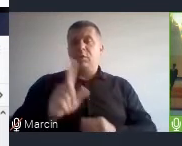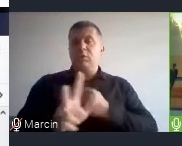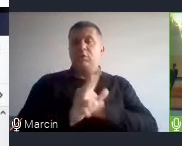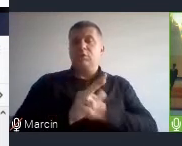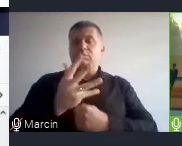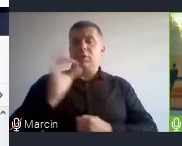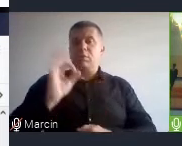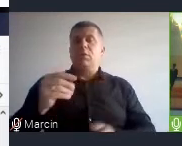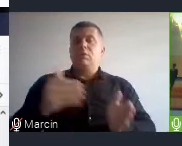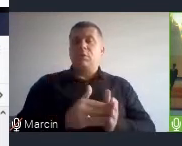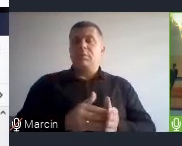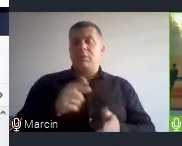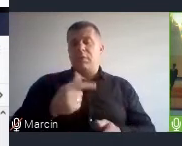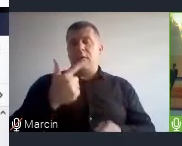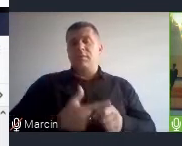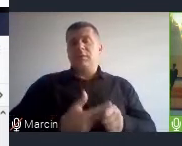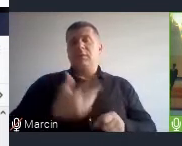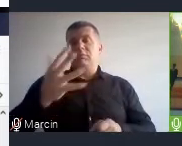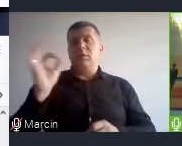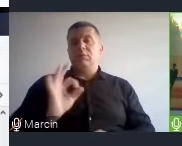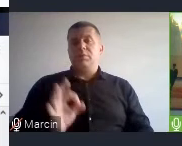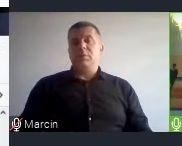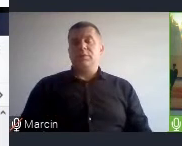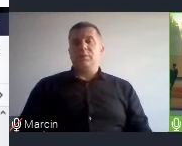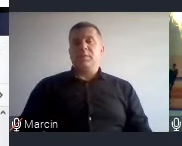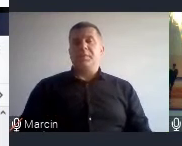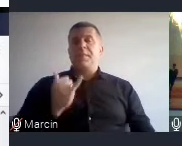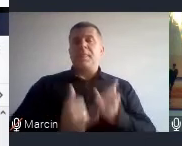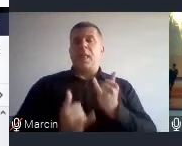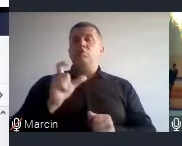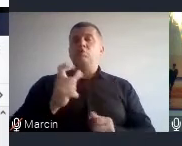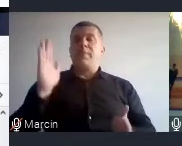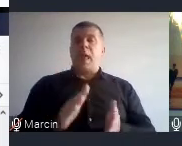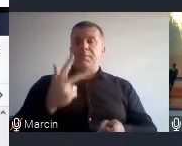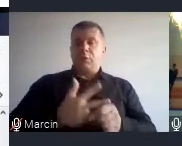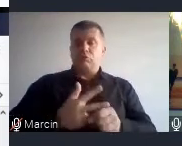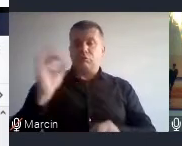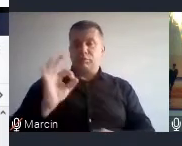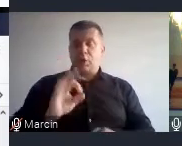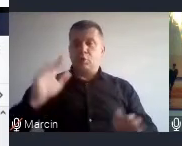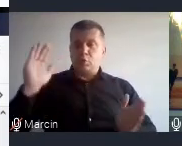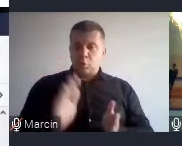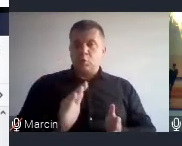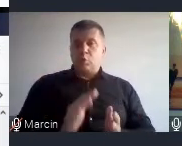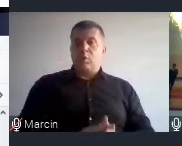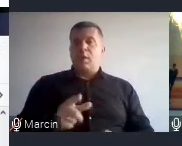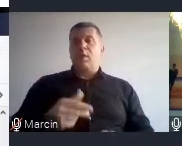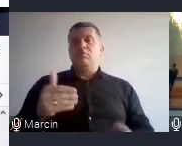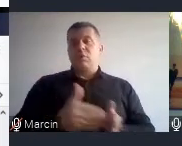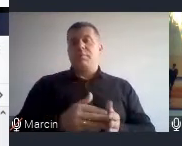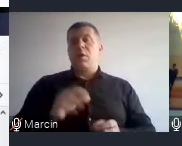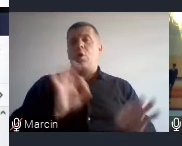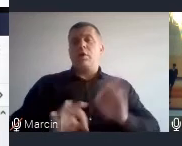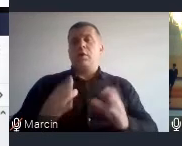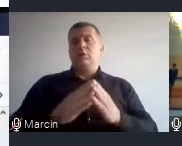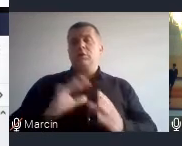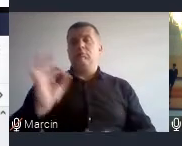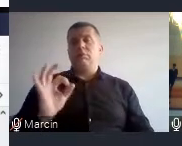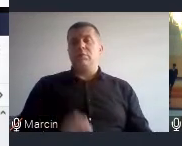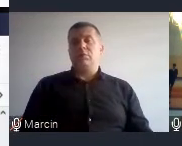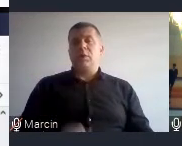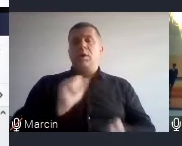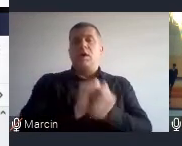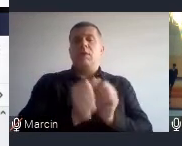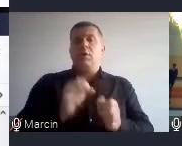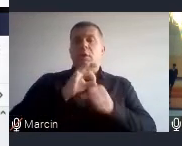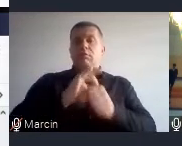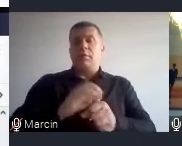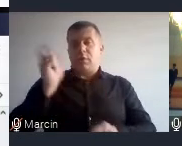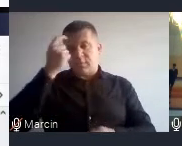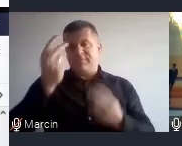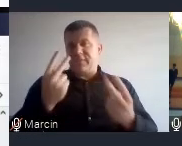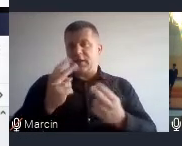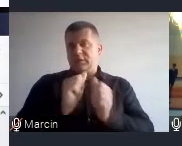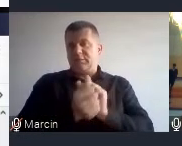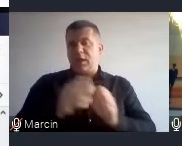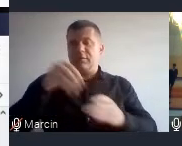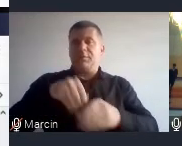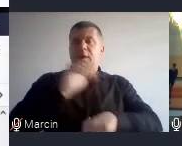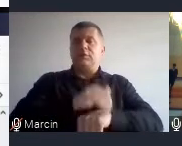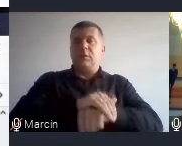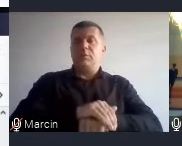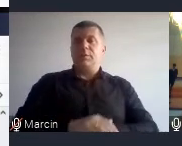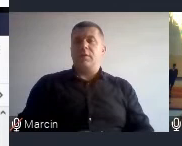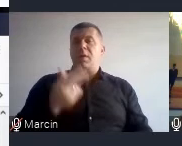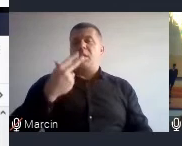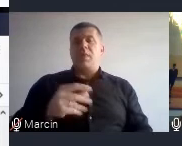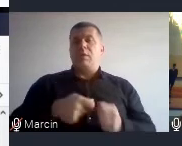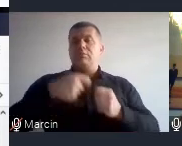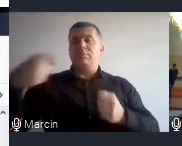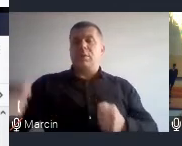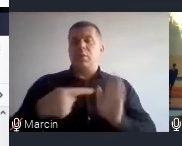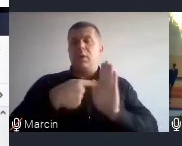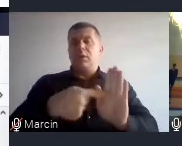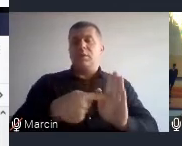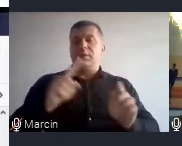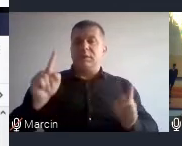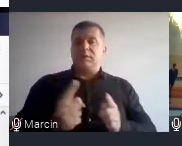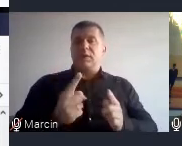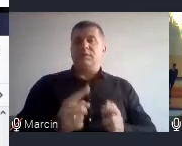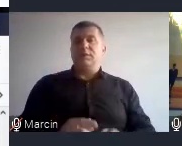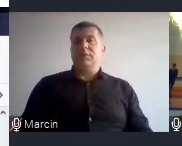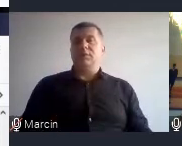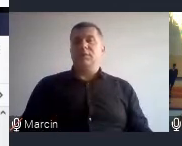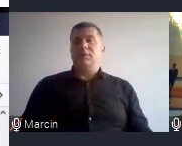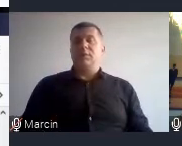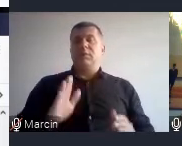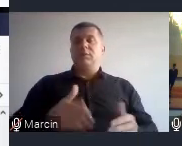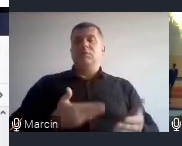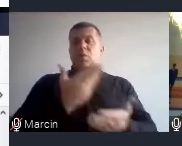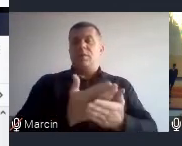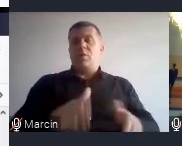Jeśli o 30% skrócono – należy się korekta 5%, albo jeśli wprowadzono istotne zmiany w zamówieniu i nie przedłużono terminu składania ofert.